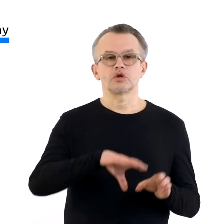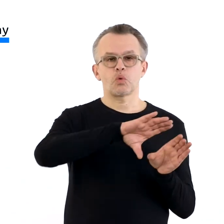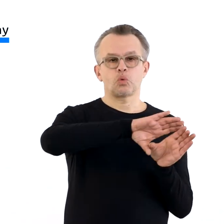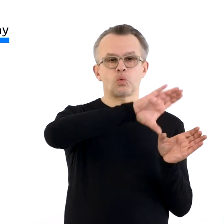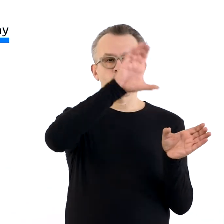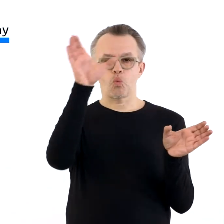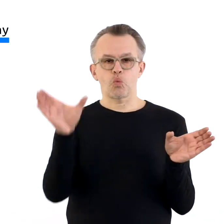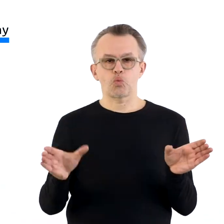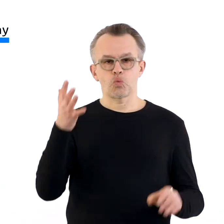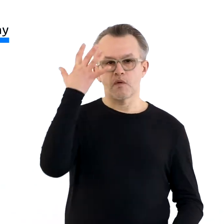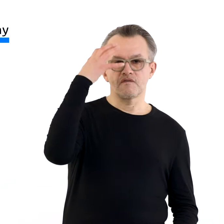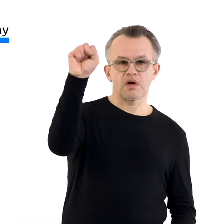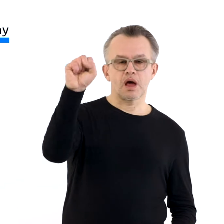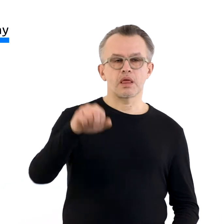Łuk triumfalny